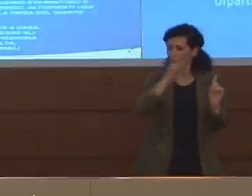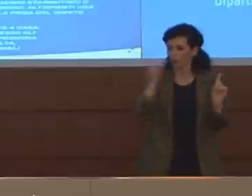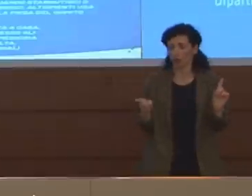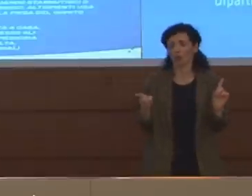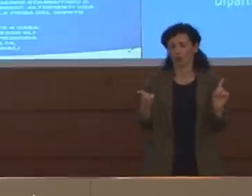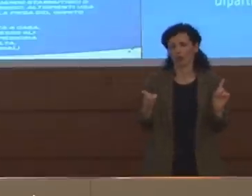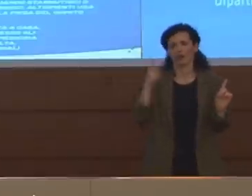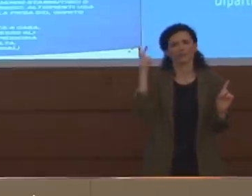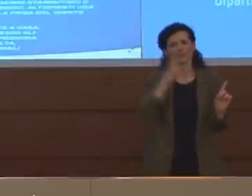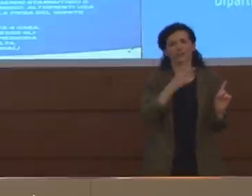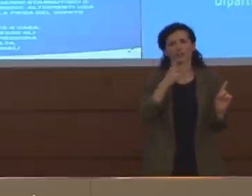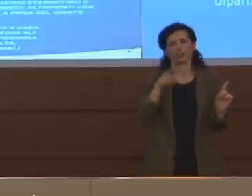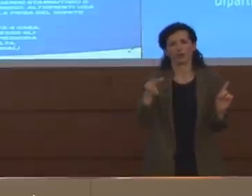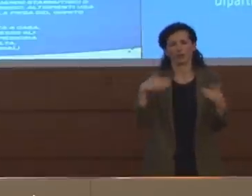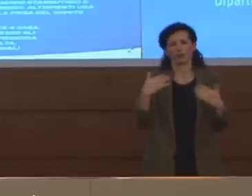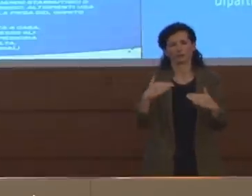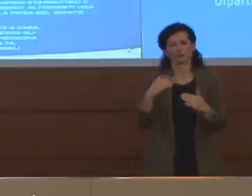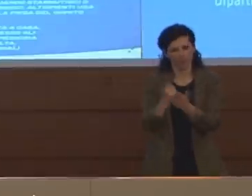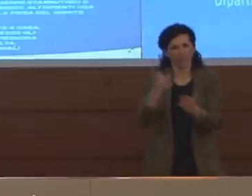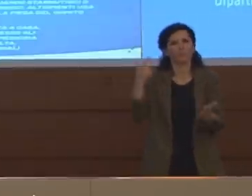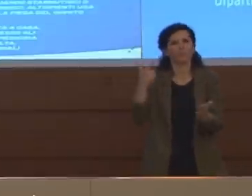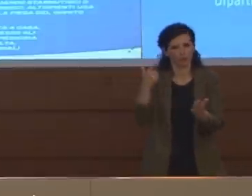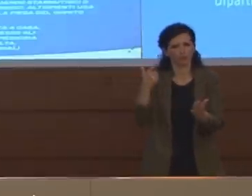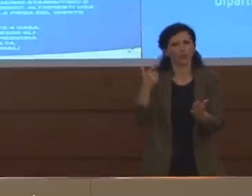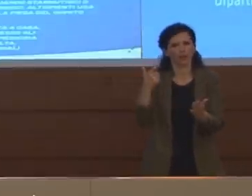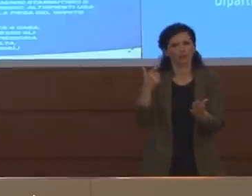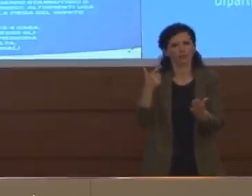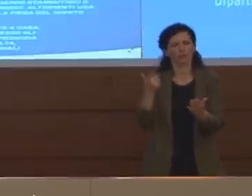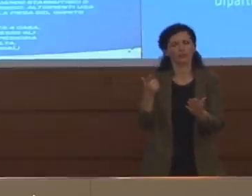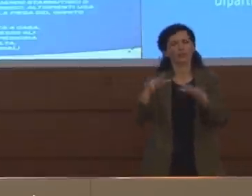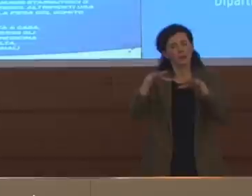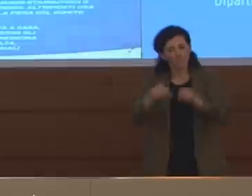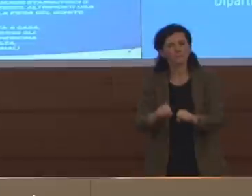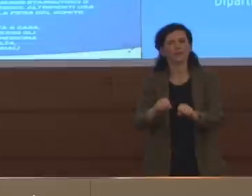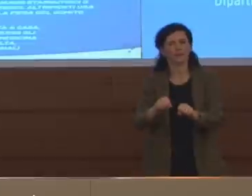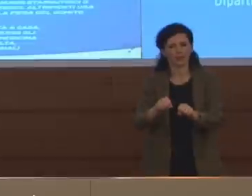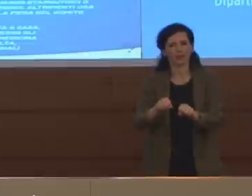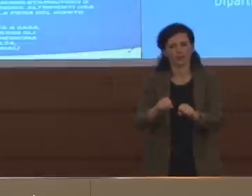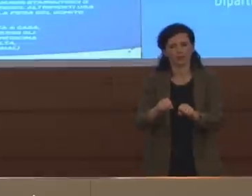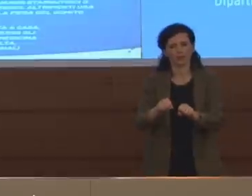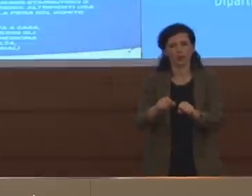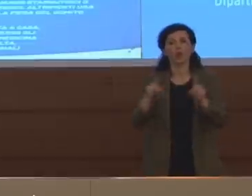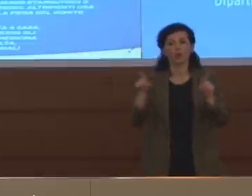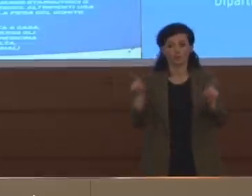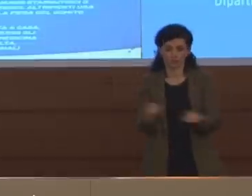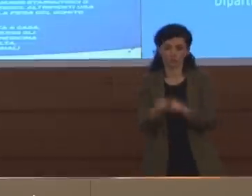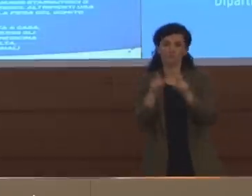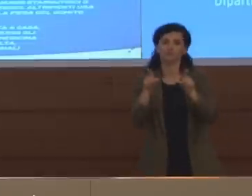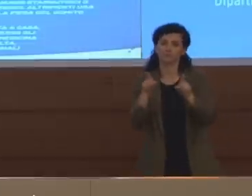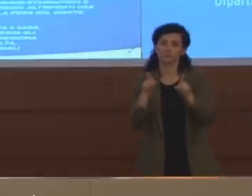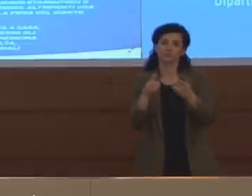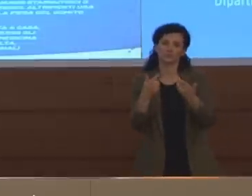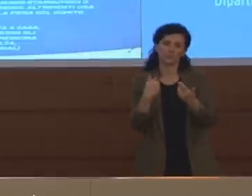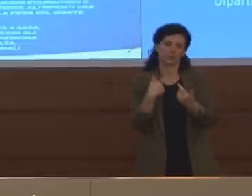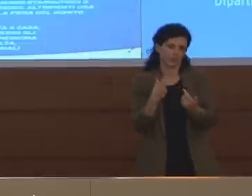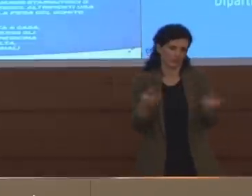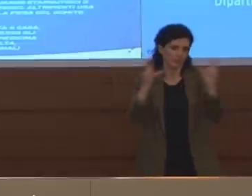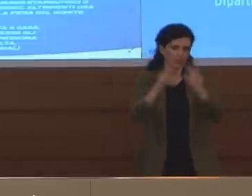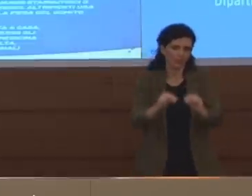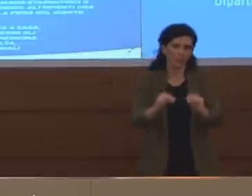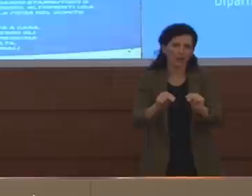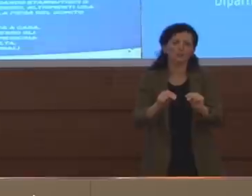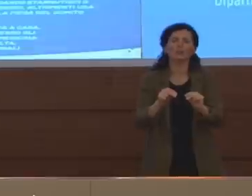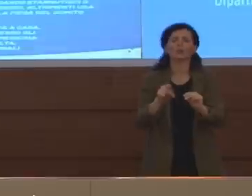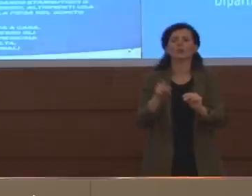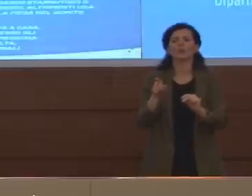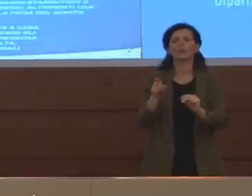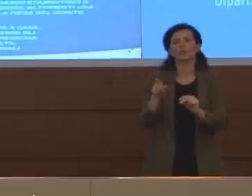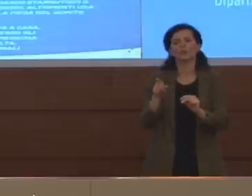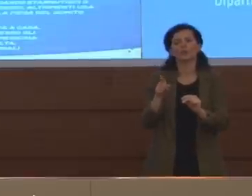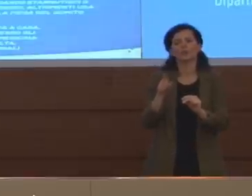assolutamente lieta. Così come lo è stato, e anche qui mi ripeto, il contenere